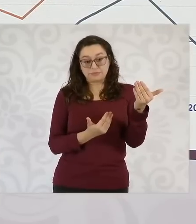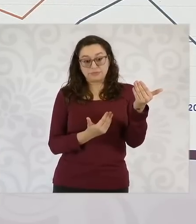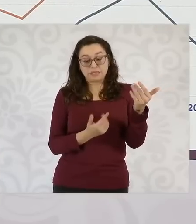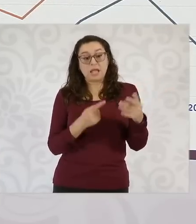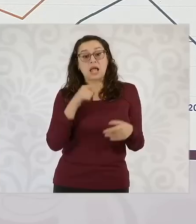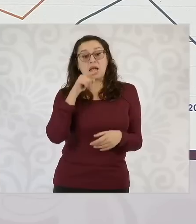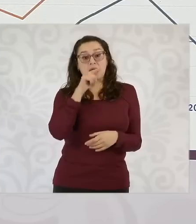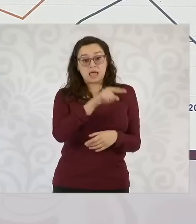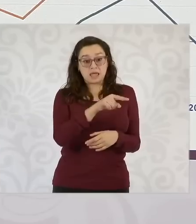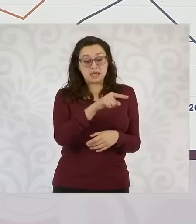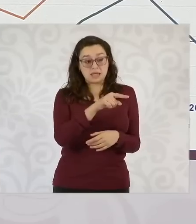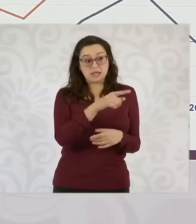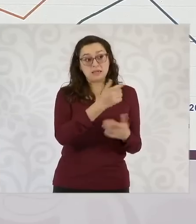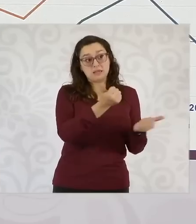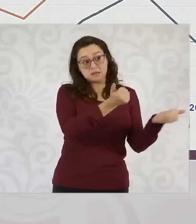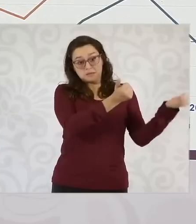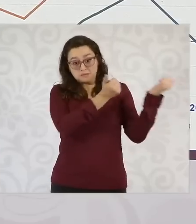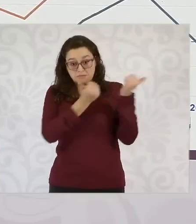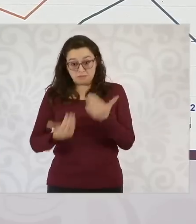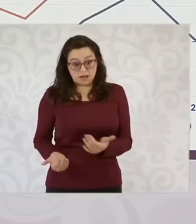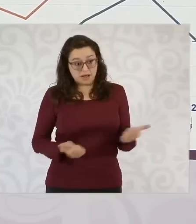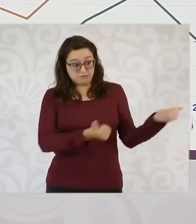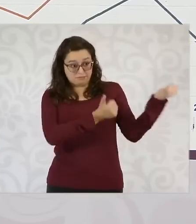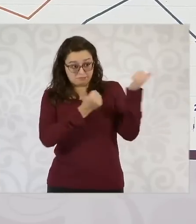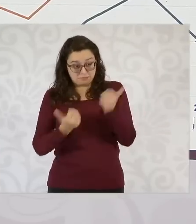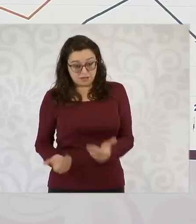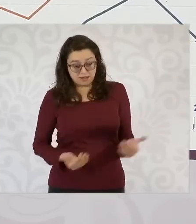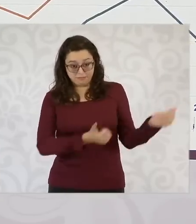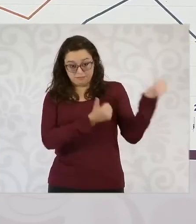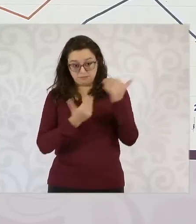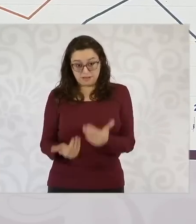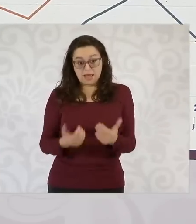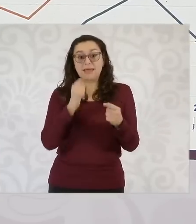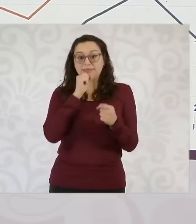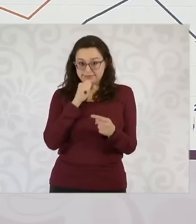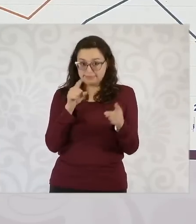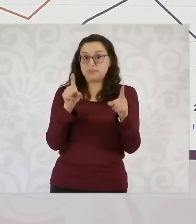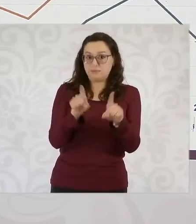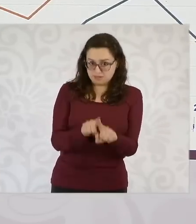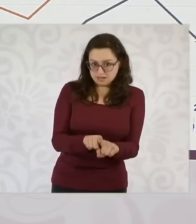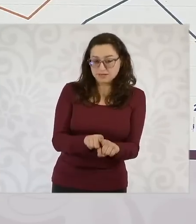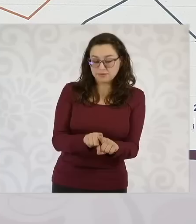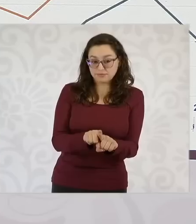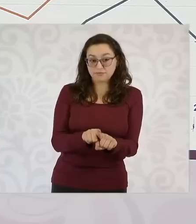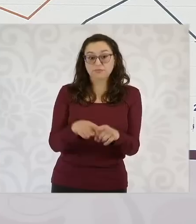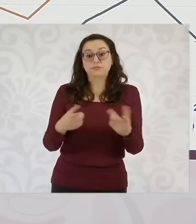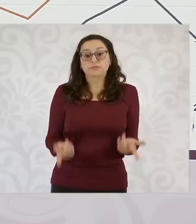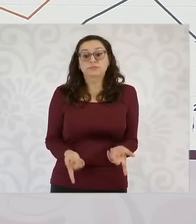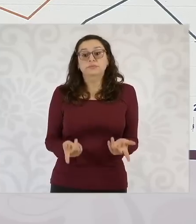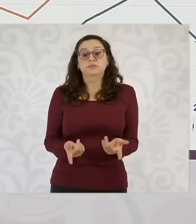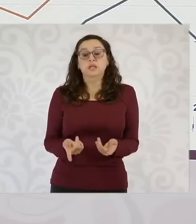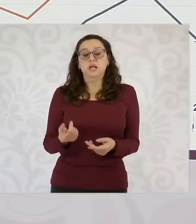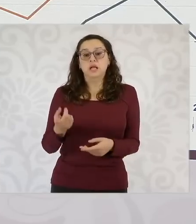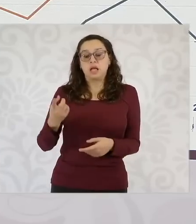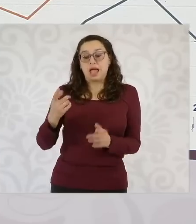Unidos hacia México porque nosotros somos un país que importa más acero de Estados Unidos